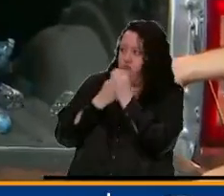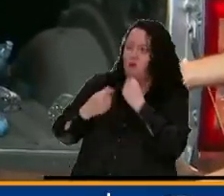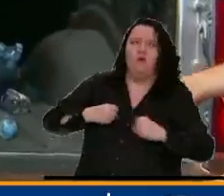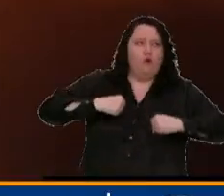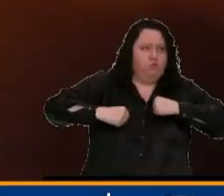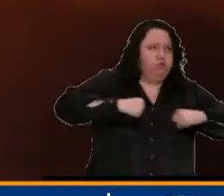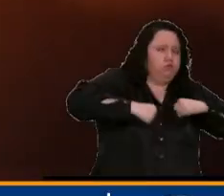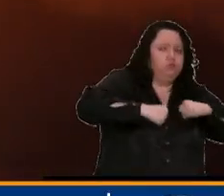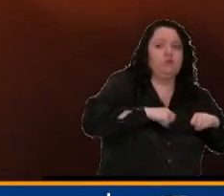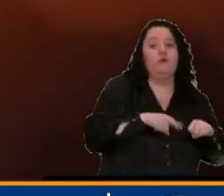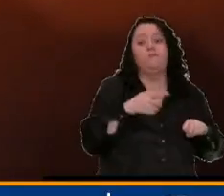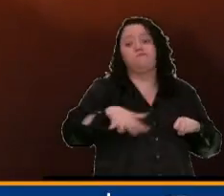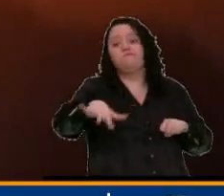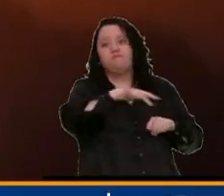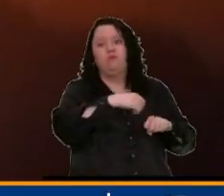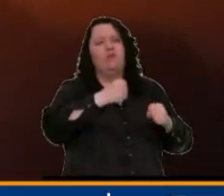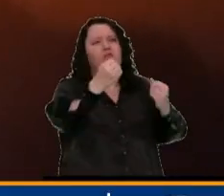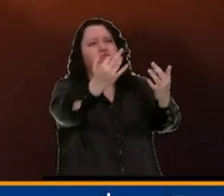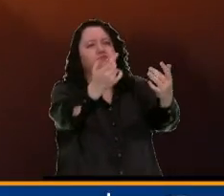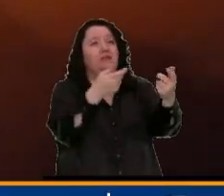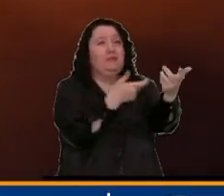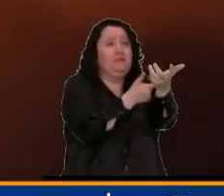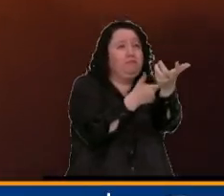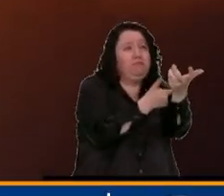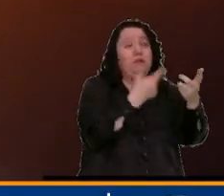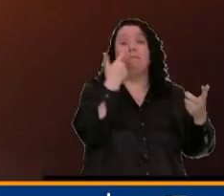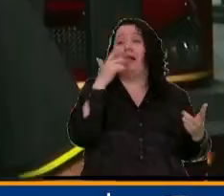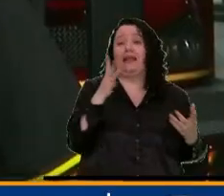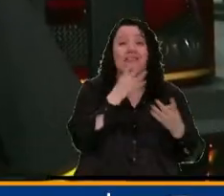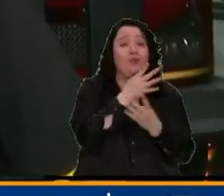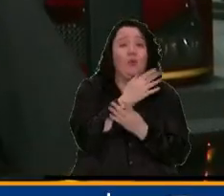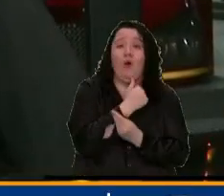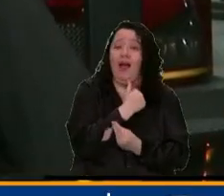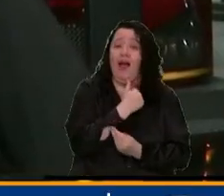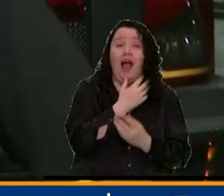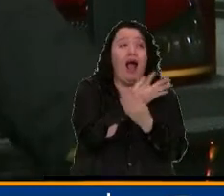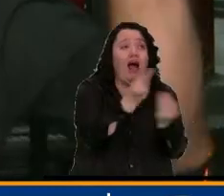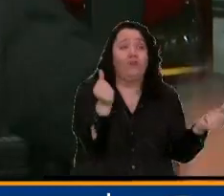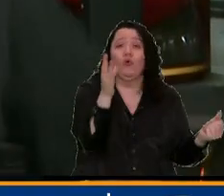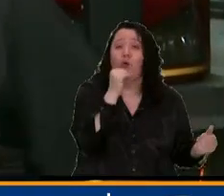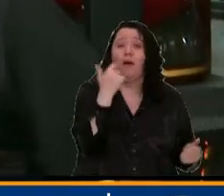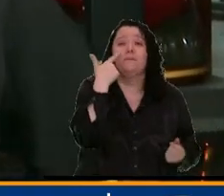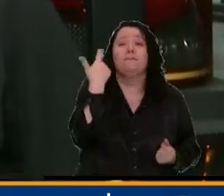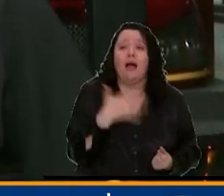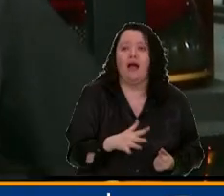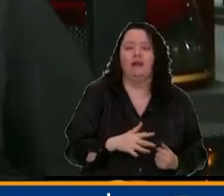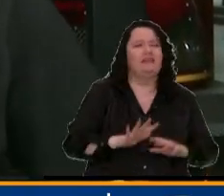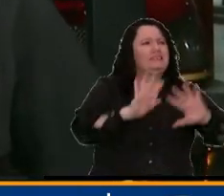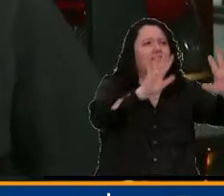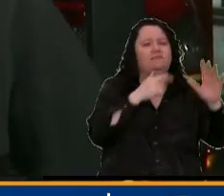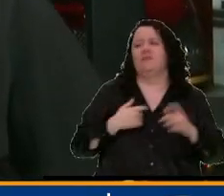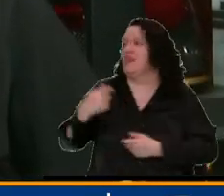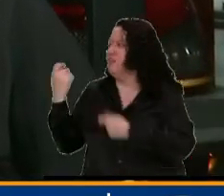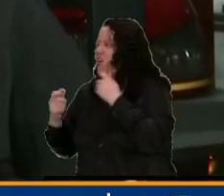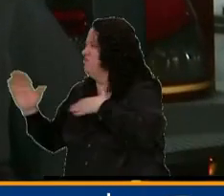por la labor de los bomberos, llegaron con bebidas y alimentos para darle fuerzas a las unidades y, mientras tanto,